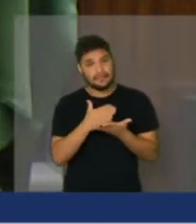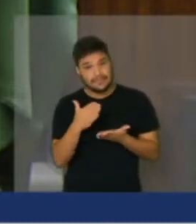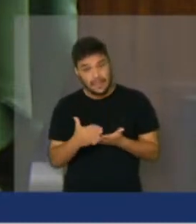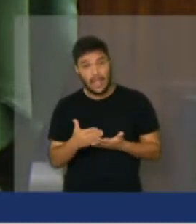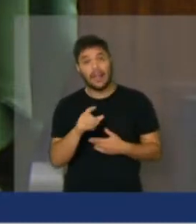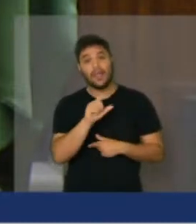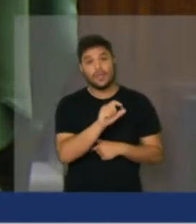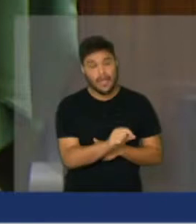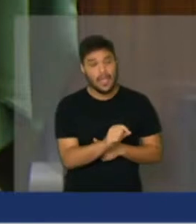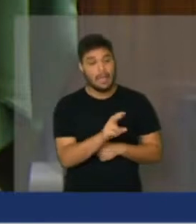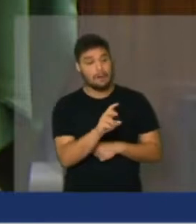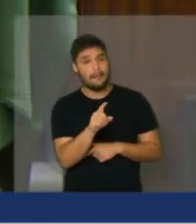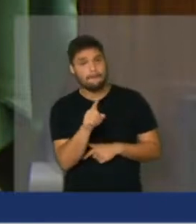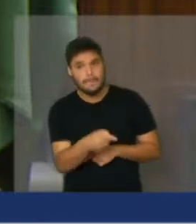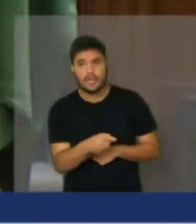FAMÍLIAS CARENTES O VOLUME DE 200 REAIS POR MÊS. MEUS